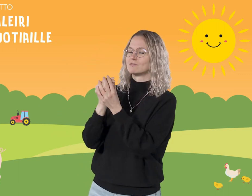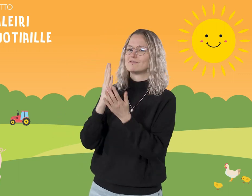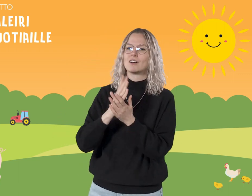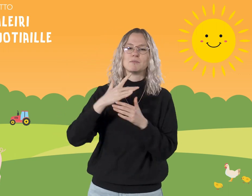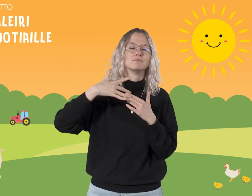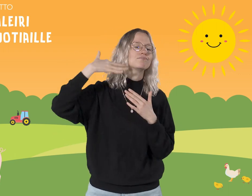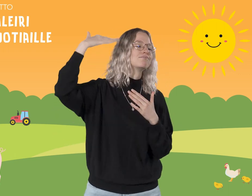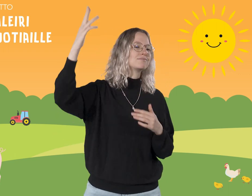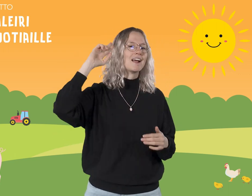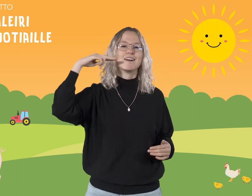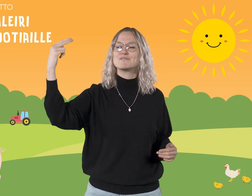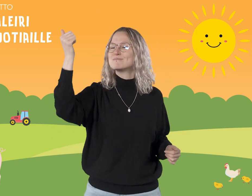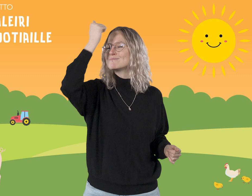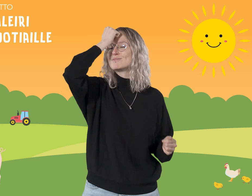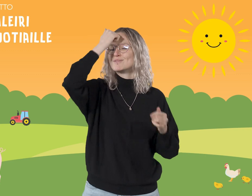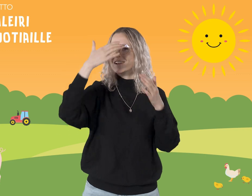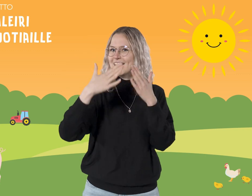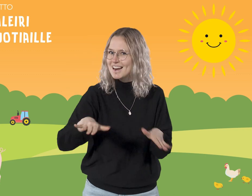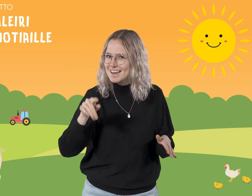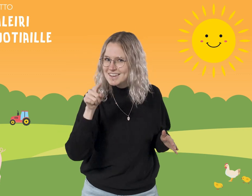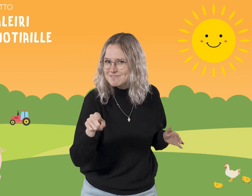leiristä tulee ikimuistoinen!